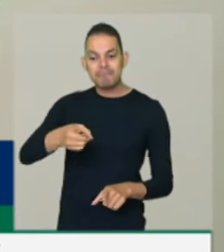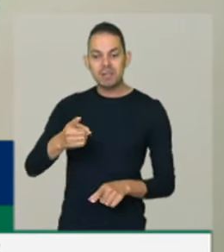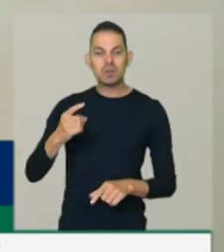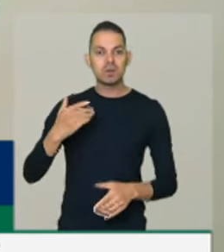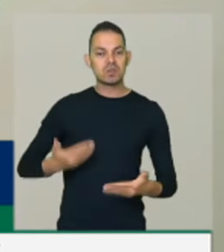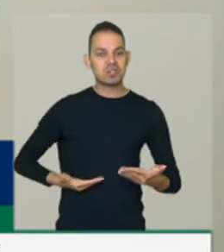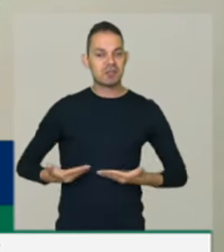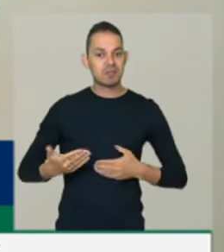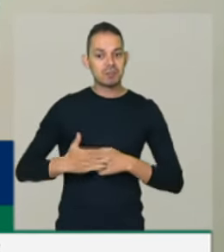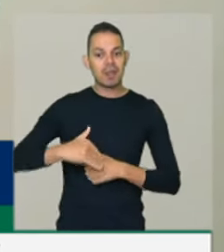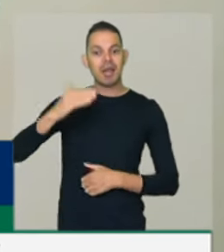EXEMPLO DE SEUS LÍDERES. QUE FAZIAM QUESTÃO DE EM PÚBLICO